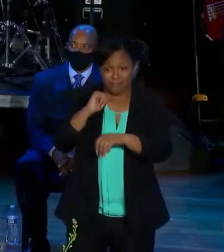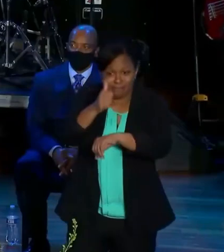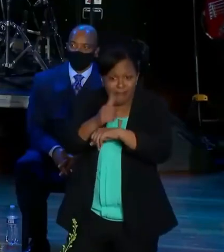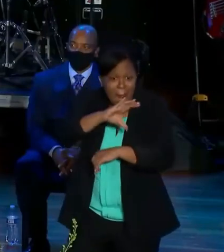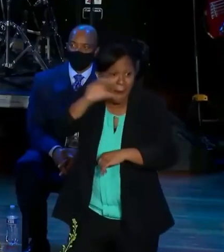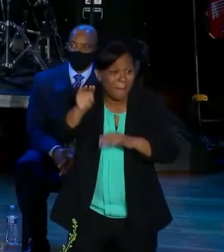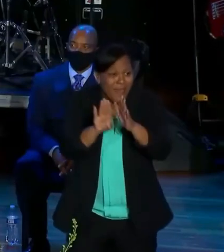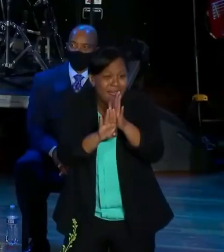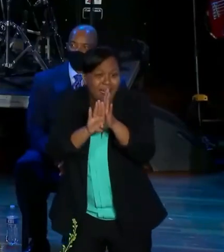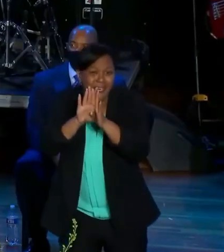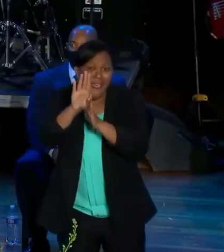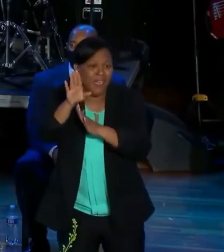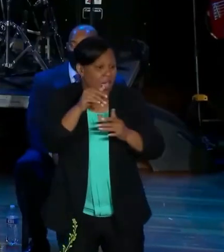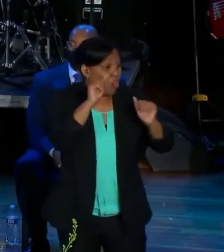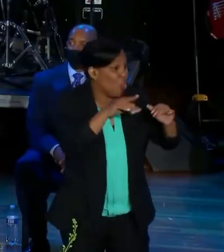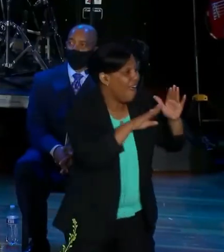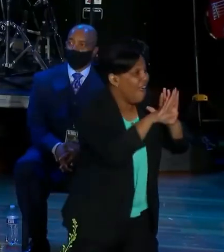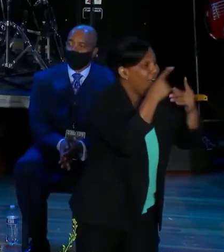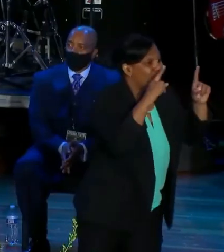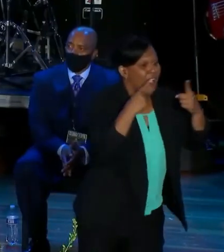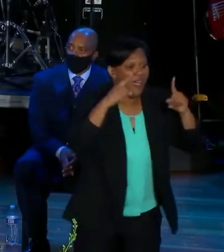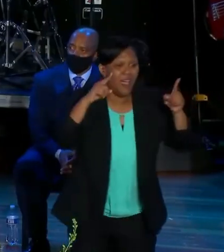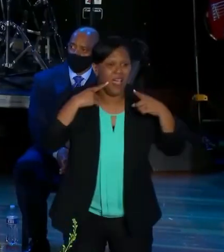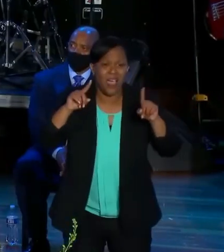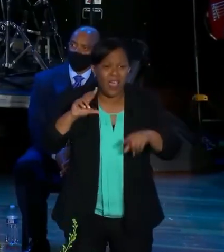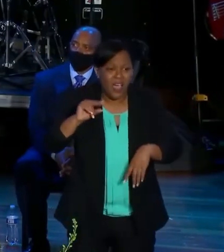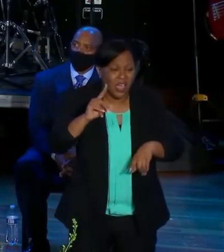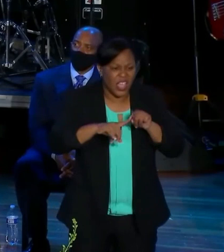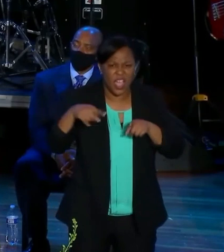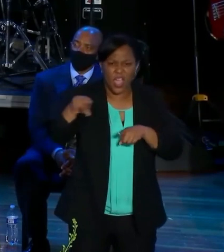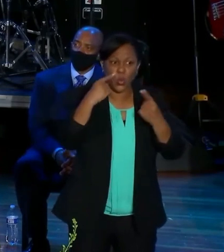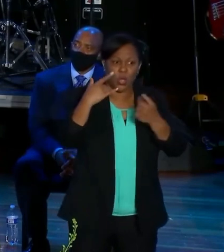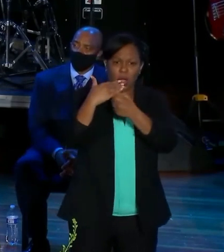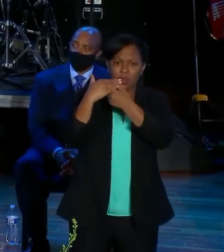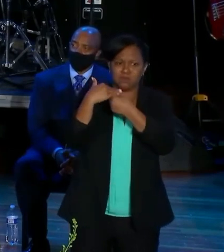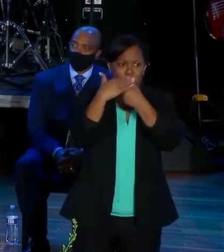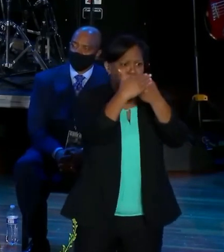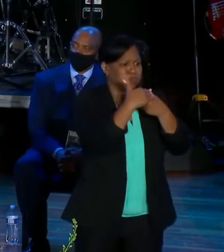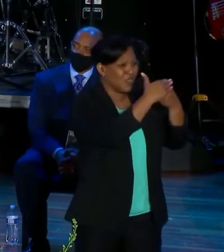Vi hade kreativa förmågor . Vi kunde göra vad alla andra kunde